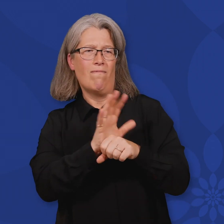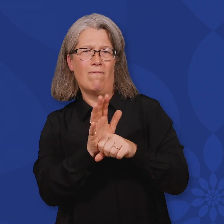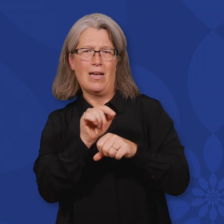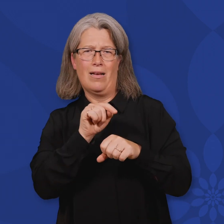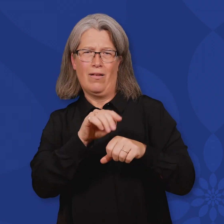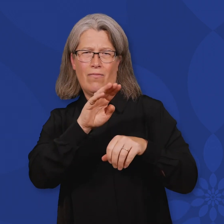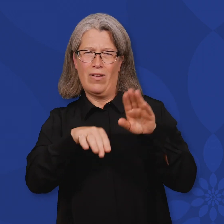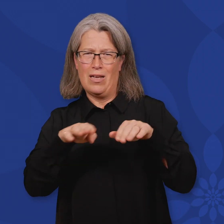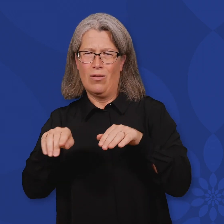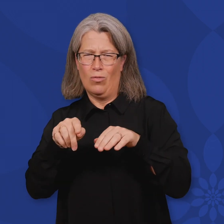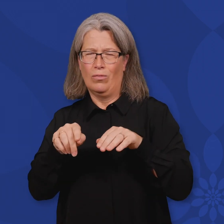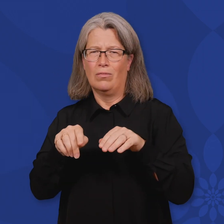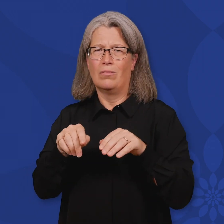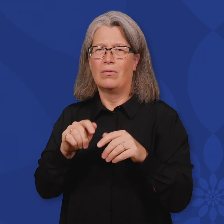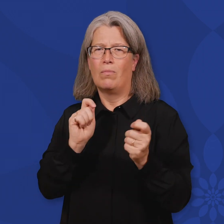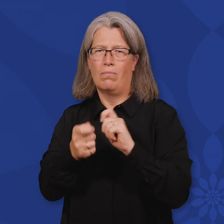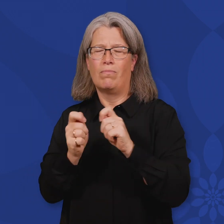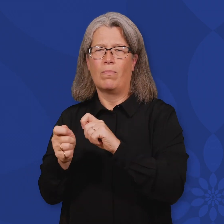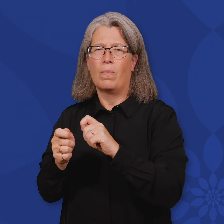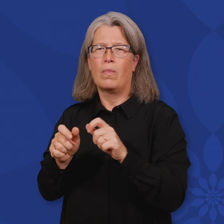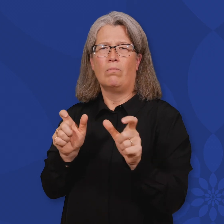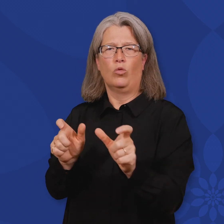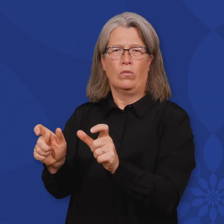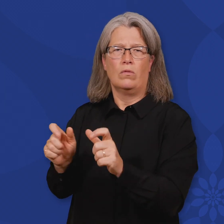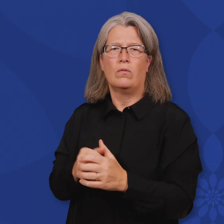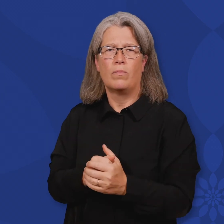när det gäller att bekämpa virusvarianterna.